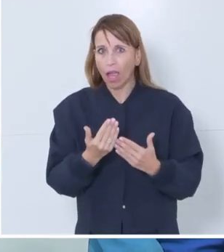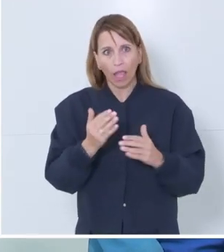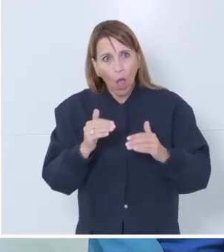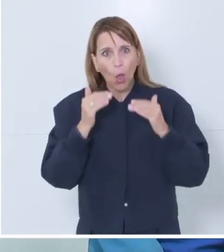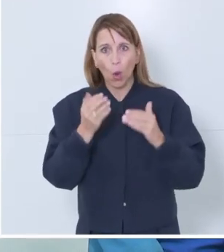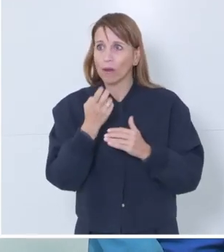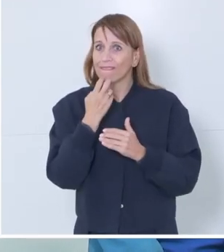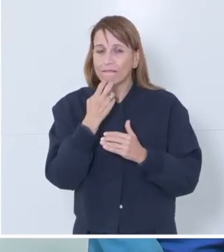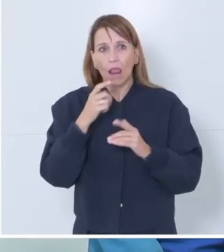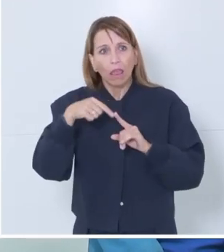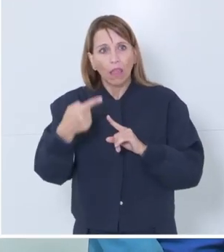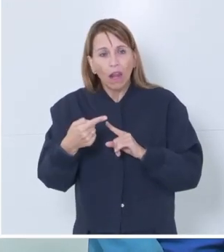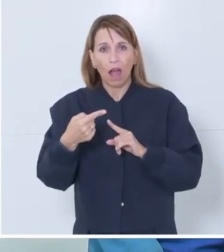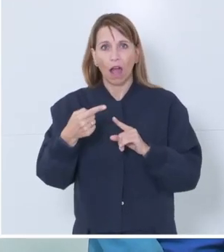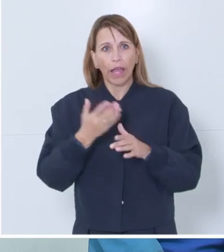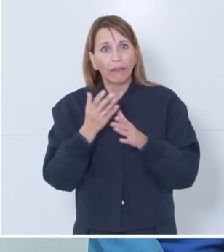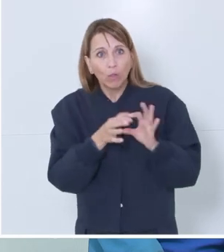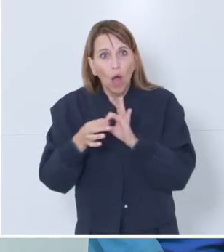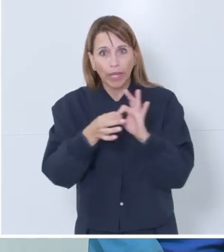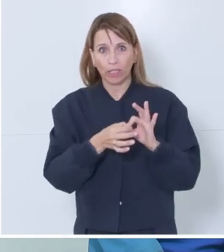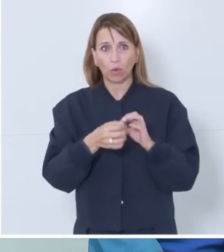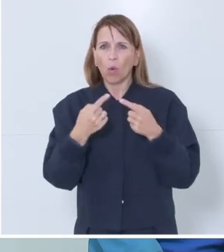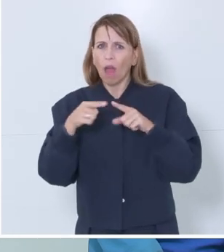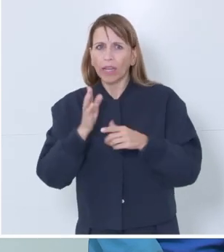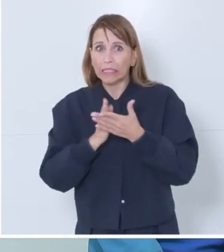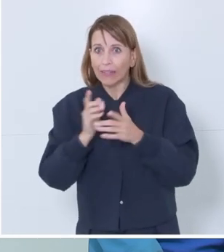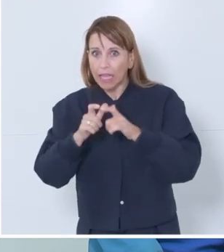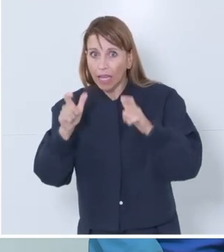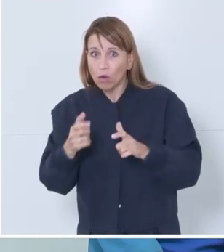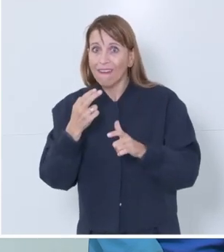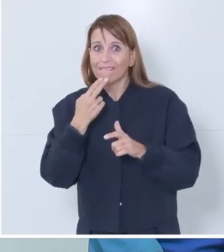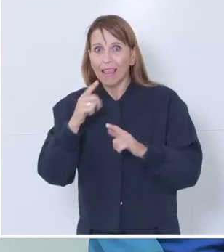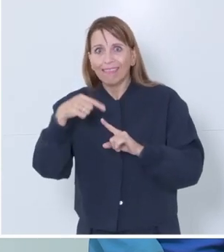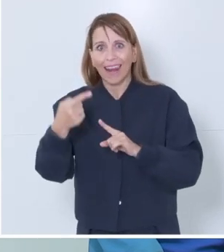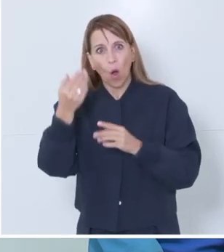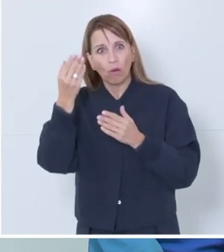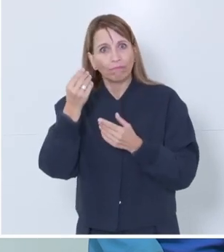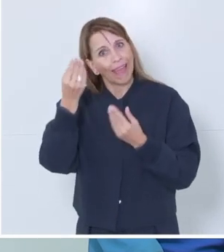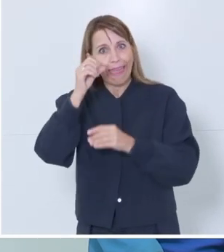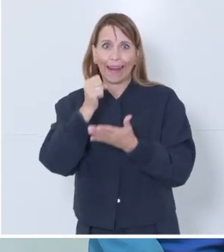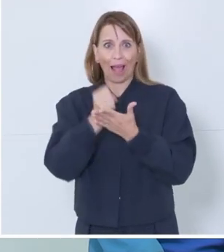oder anderen Hilfsorganisationen auch ehrenamtlich zu engagieren und fast alle, nämlich ein Drittel,